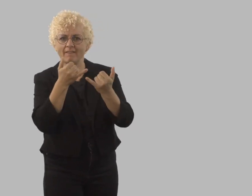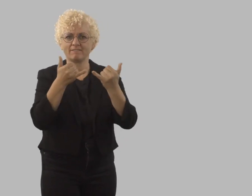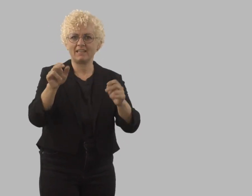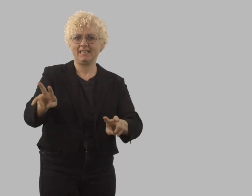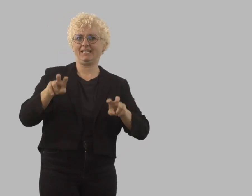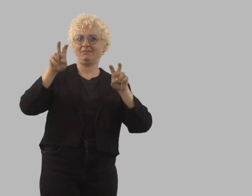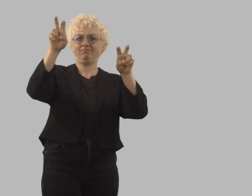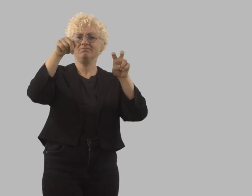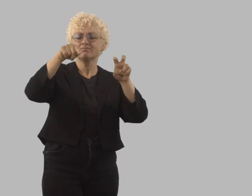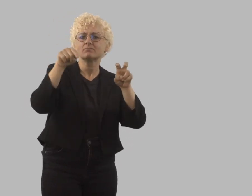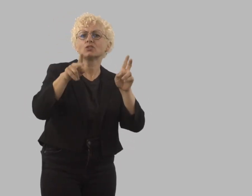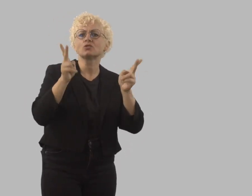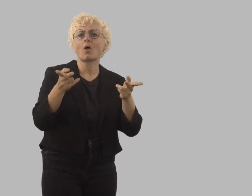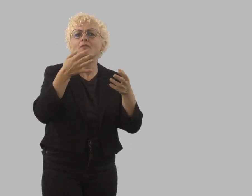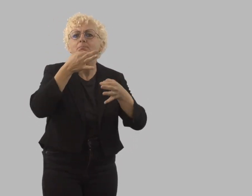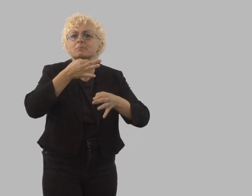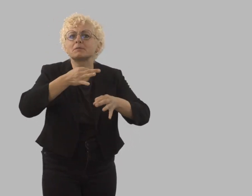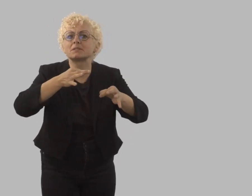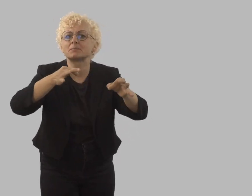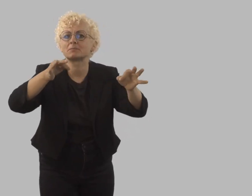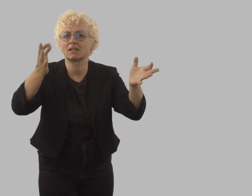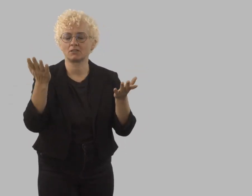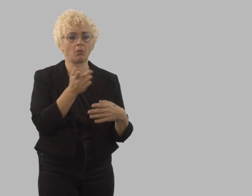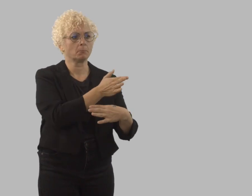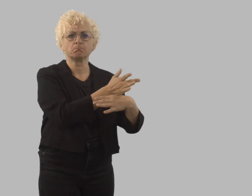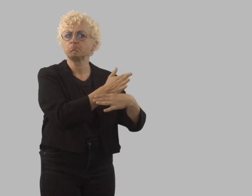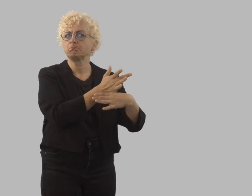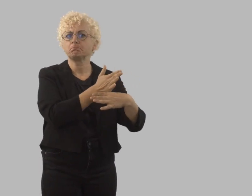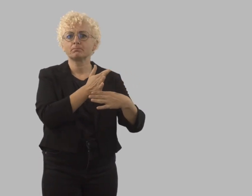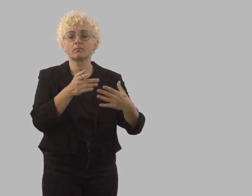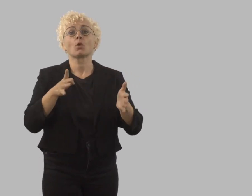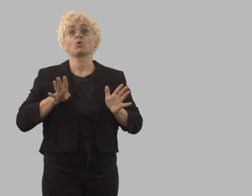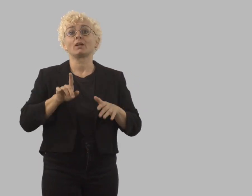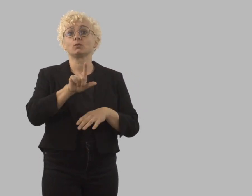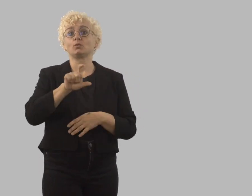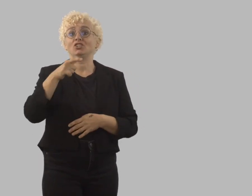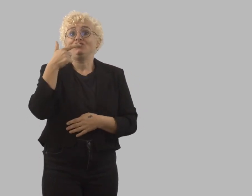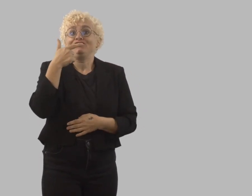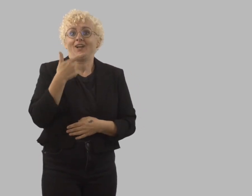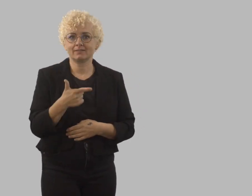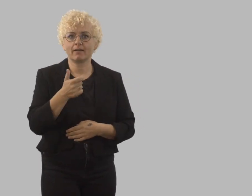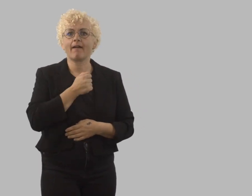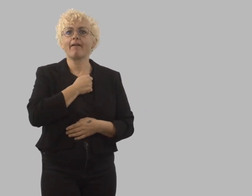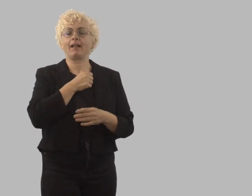Verbesserungen sollte es erst in den 1920er Jahren geben.